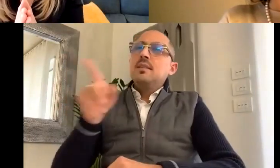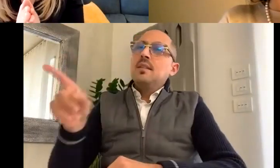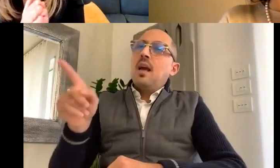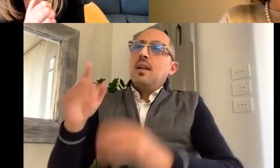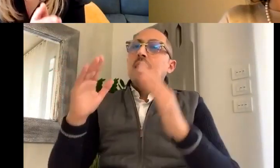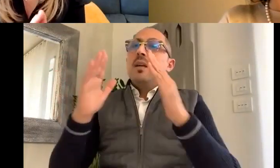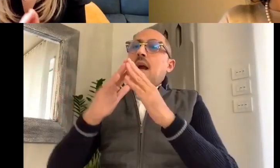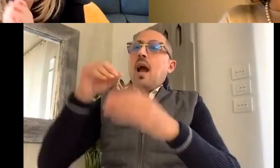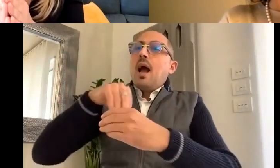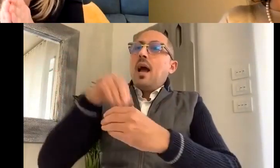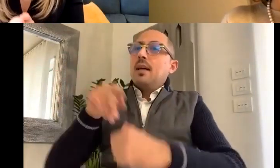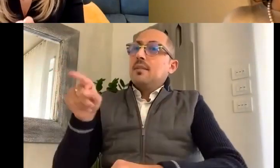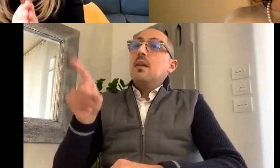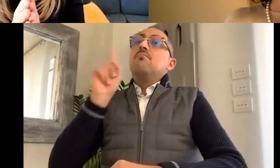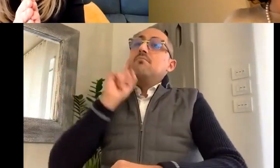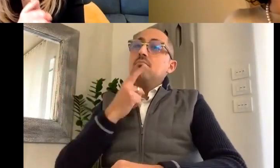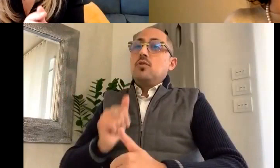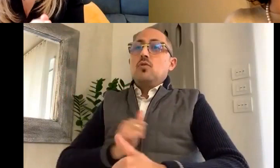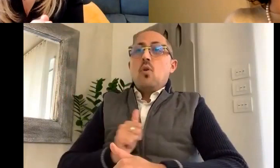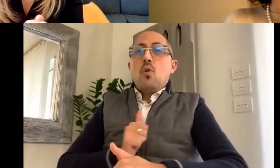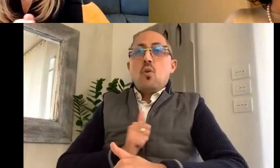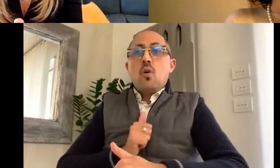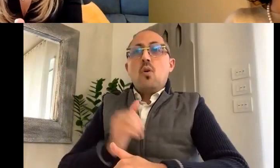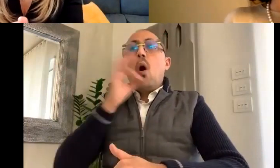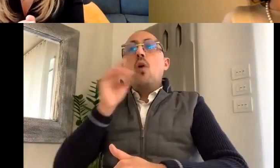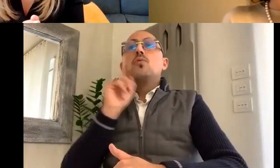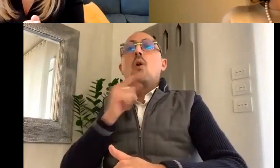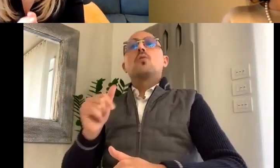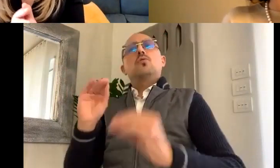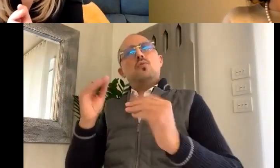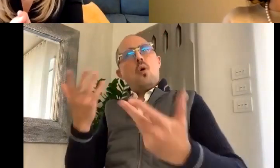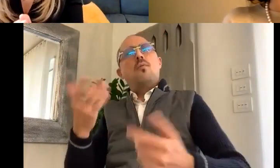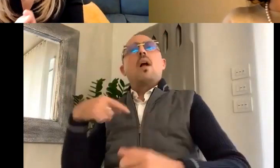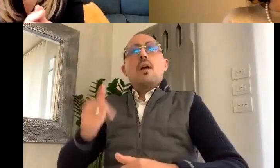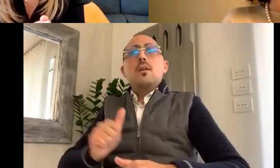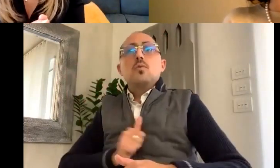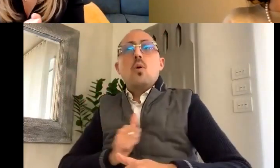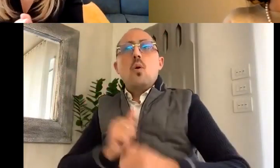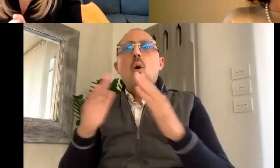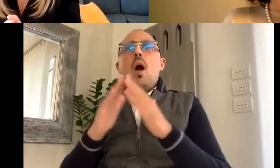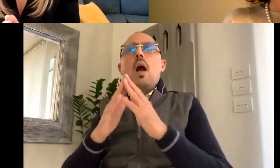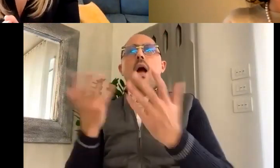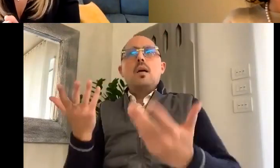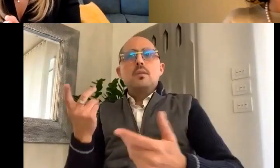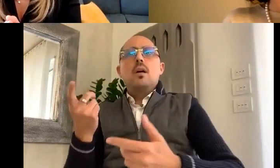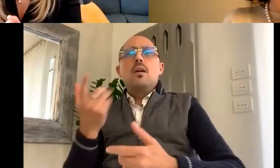al ministero se con i prossimi decreti potranno avere più attenzione per le persone sorde,